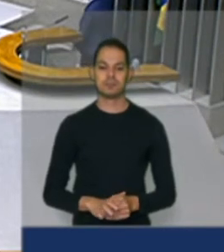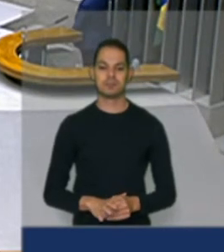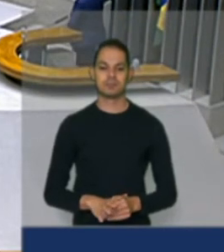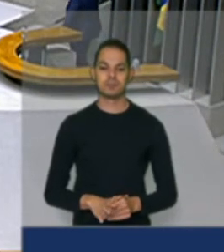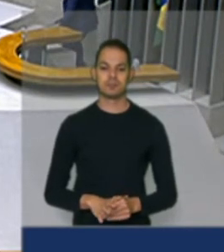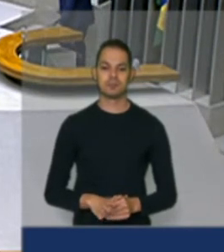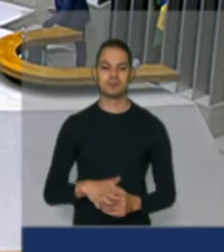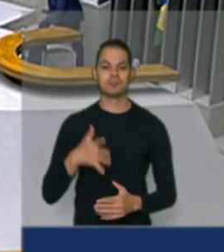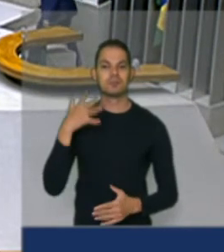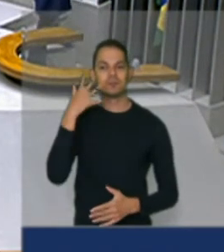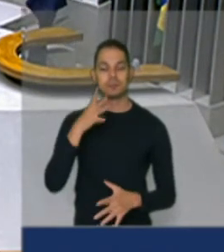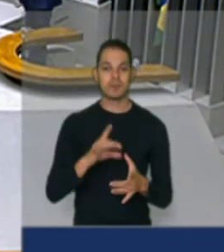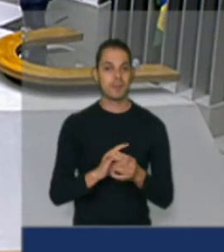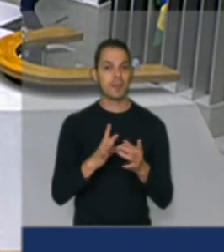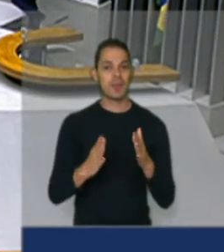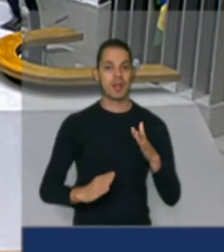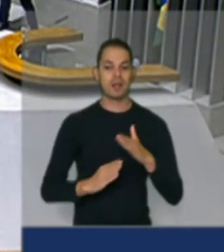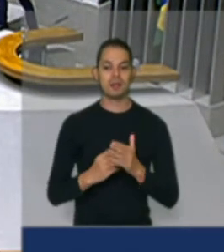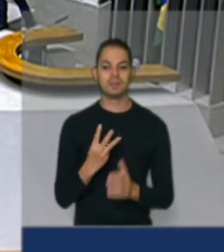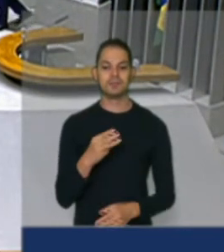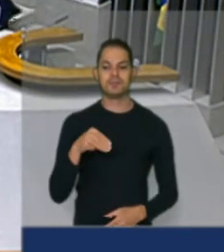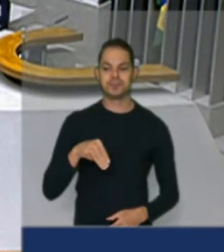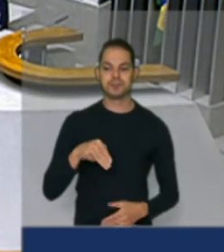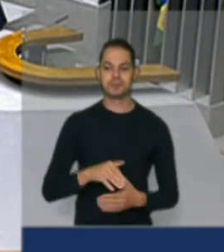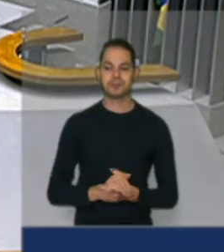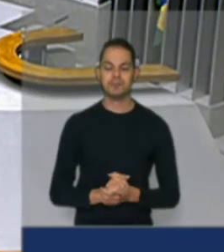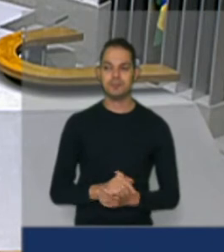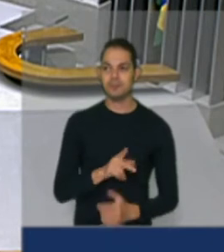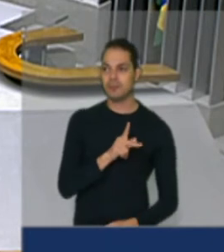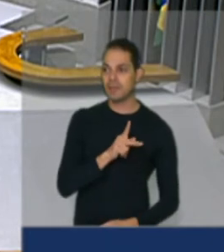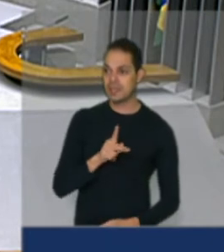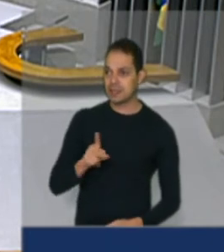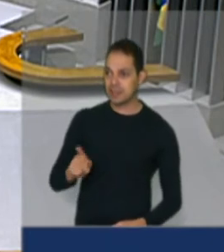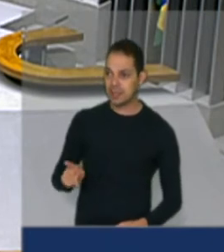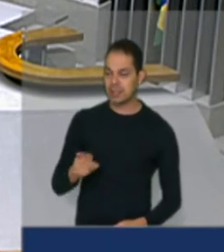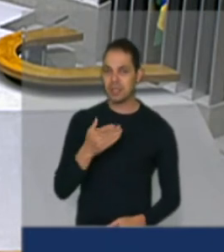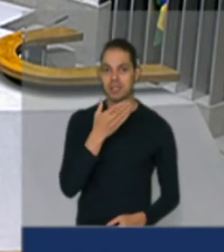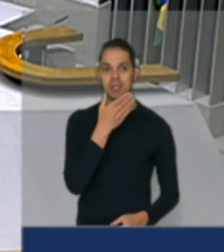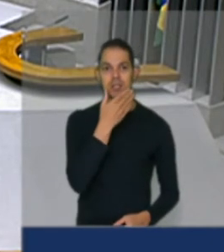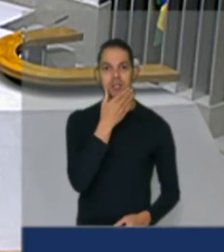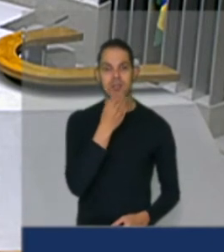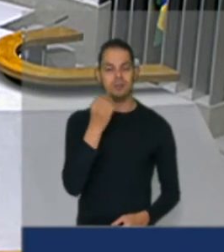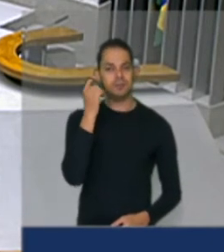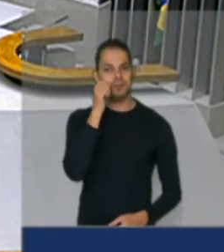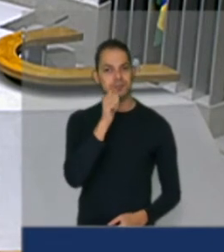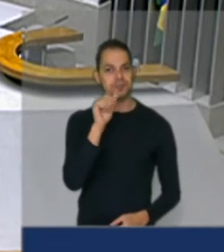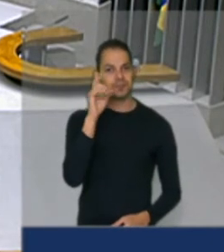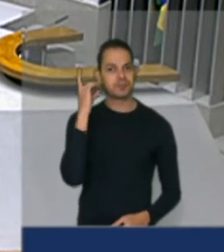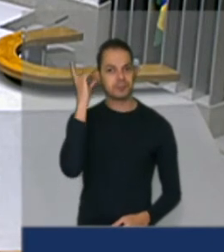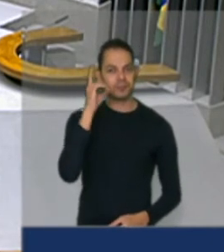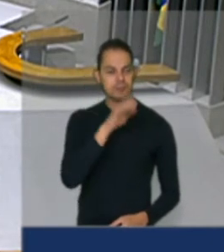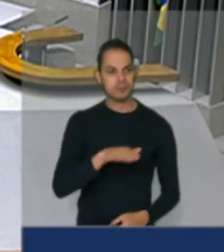DEPUTADA BENEDITA DA SILVA. DEPUTADA BENEDITA DA SILVA, POR TRÊS MINUTOS NO TEMPO REGIMENTAL.